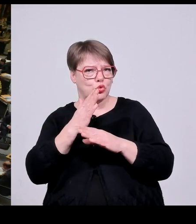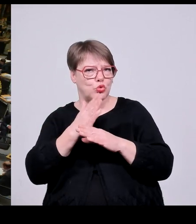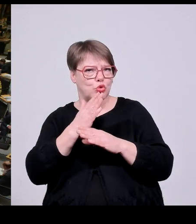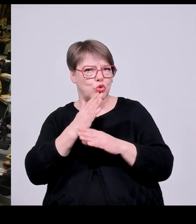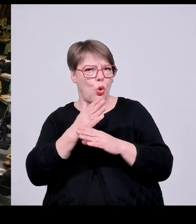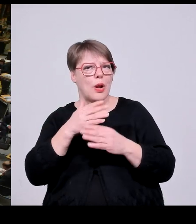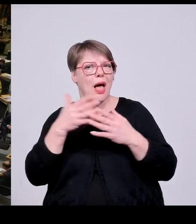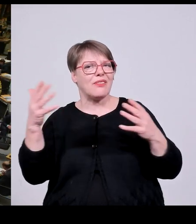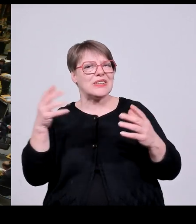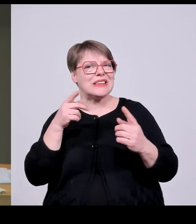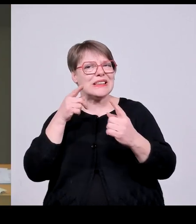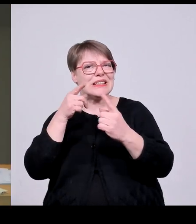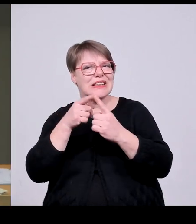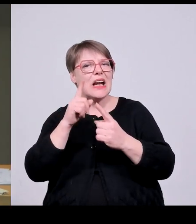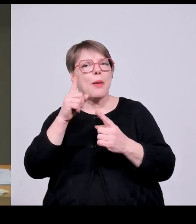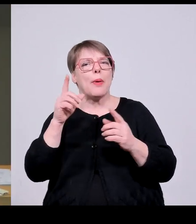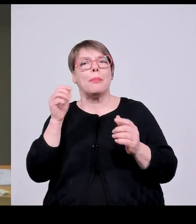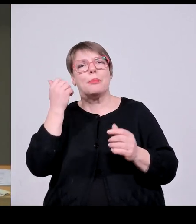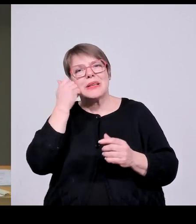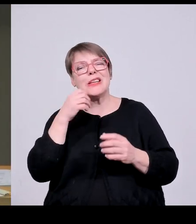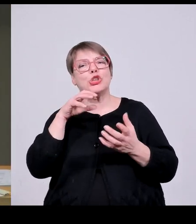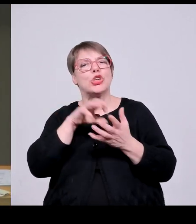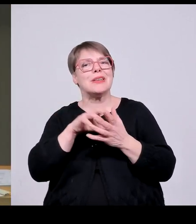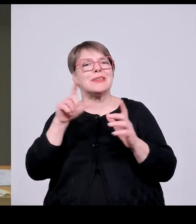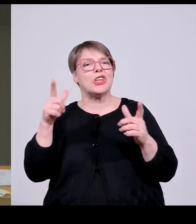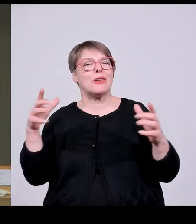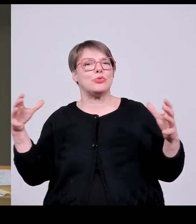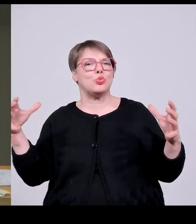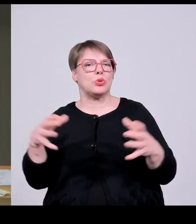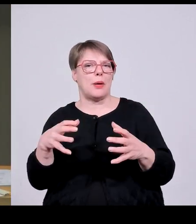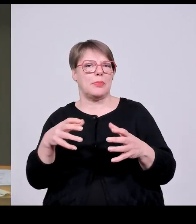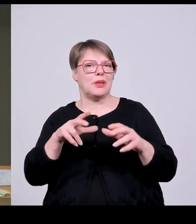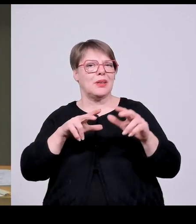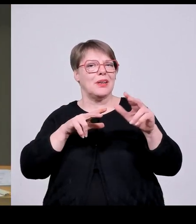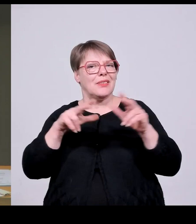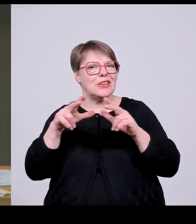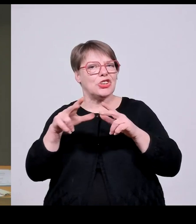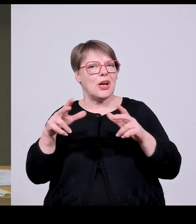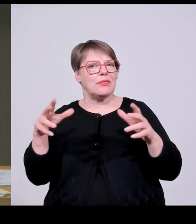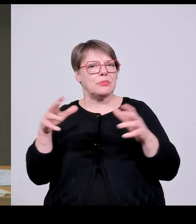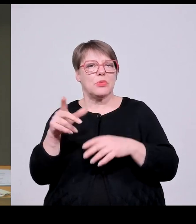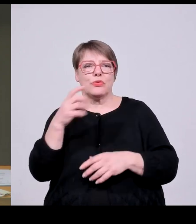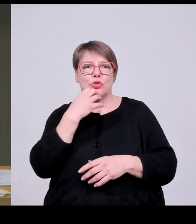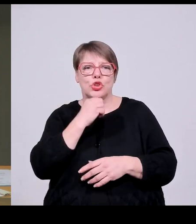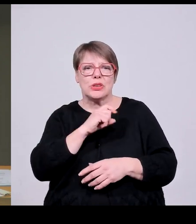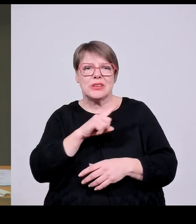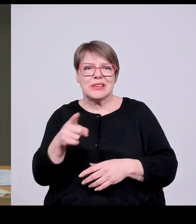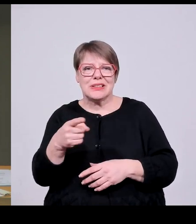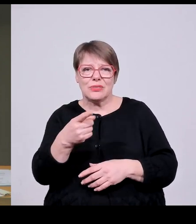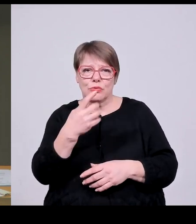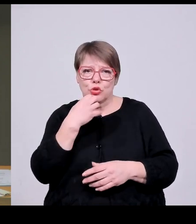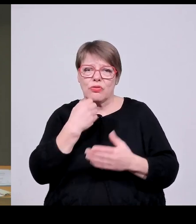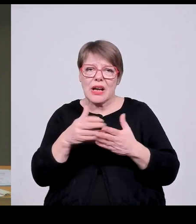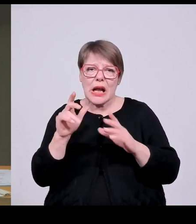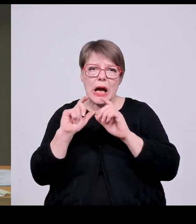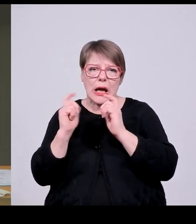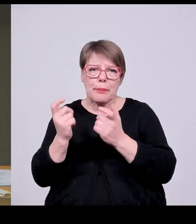empfiehlt der Fachausschuss mehrheitlich gegen die AfD-Fraktion und die Fraktion der FDP, die Annahme. Wer den Gesetzesantrag gemäß der